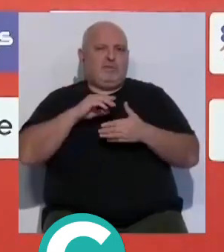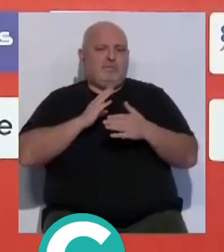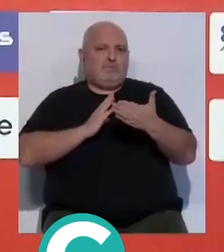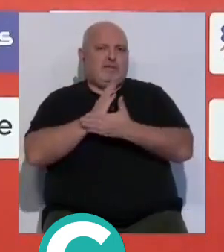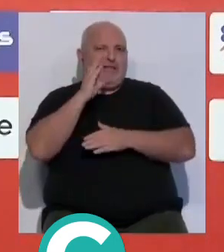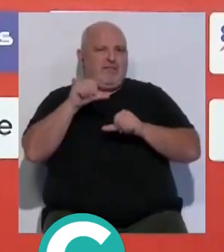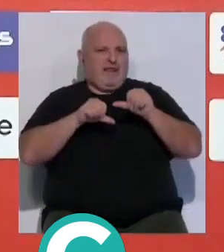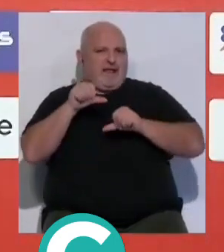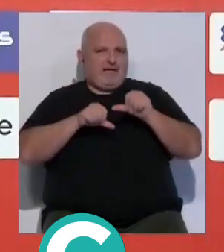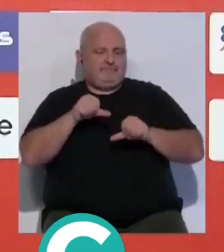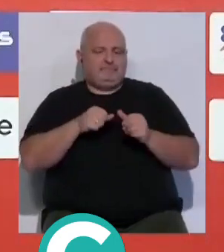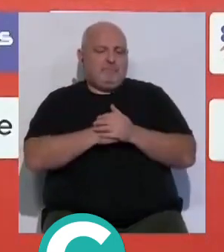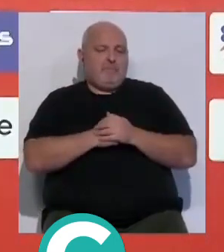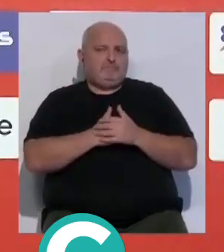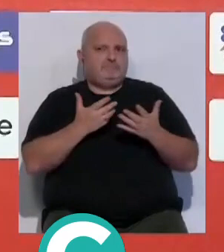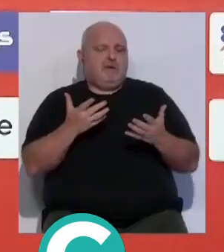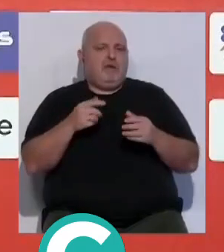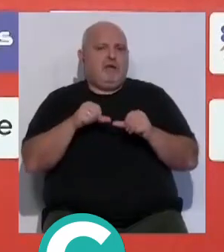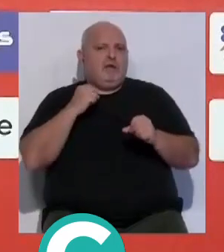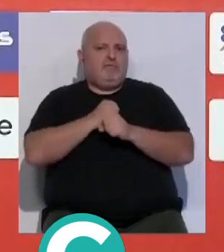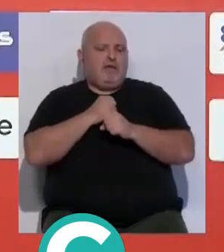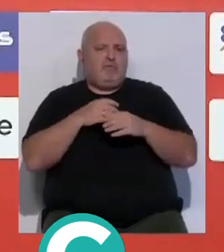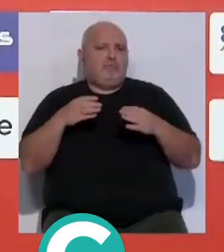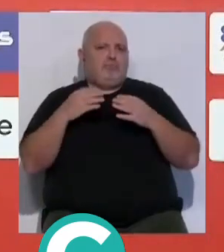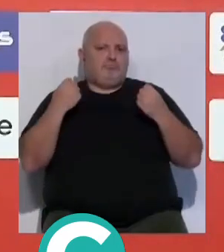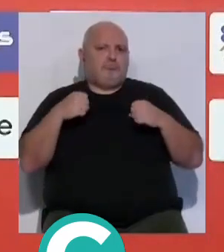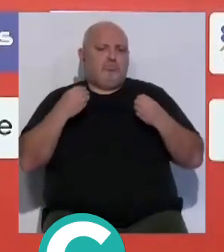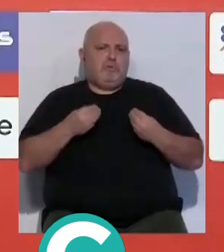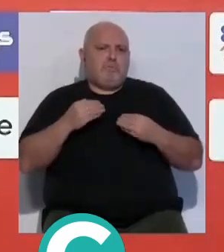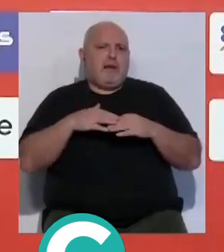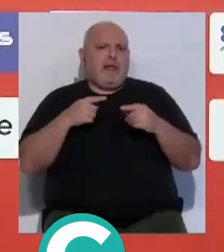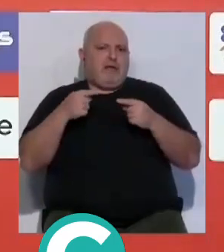Pero yo lo que sé que sí hemos trabajado muy bien y vamos a dar nuestro mejor para seguir mejorando